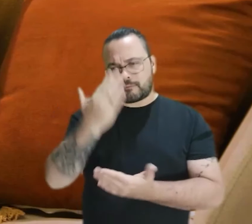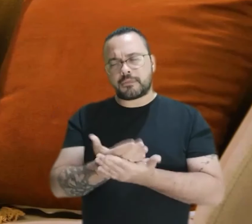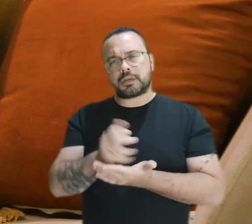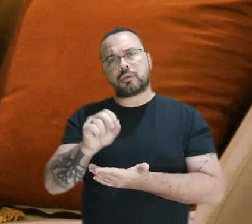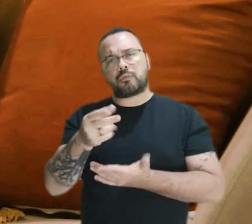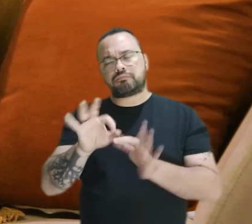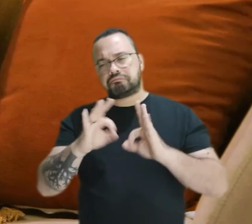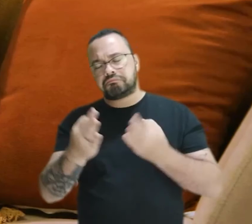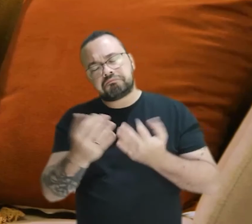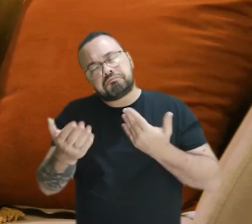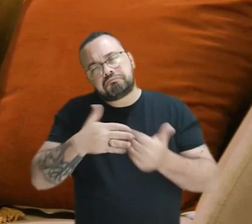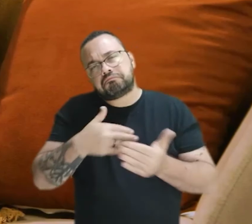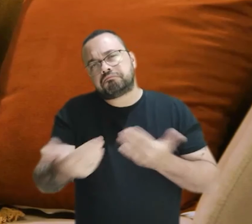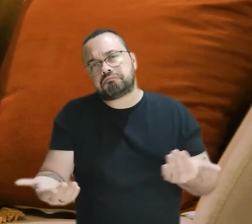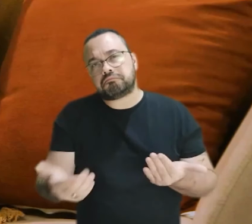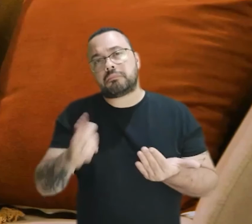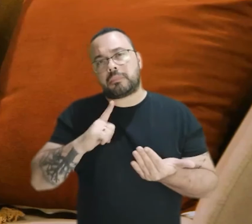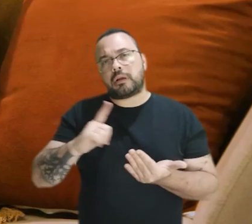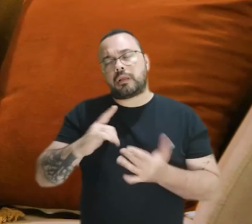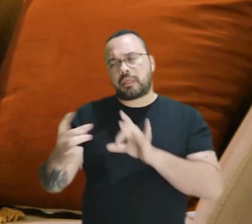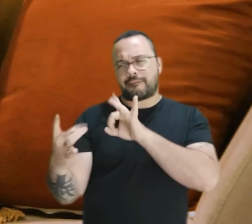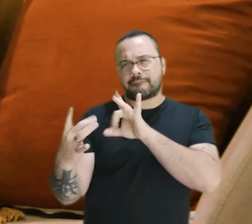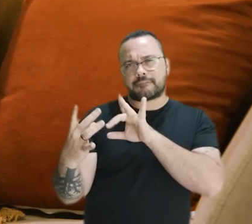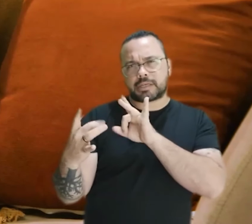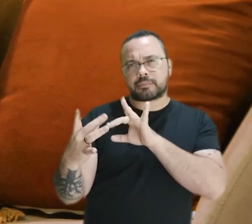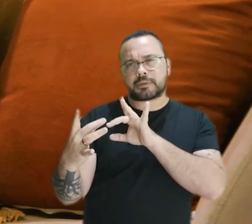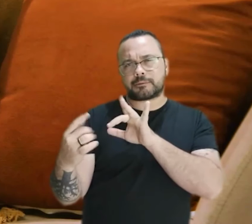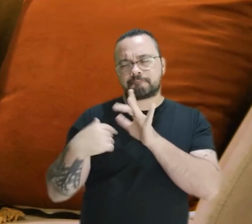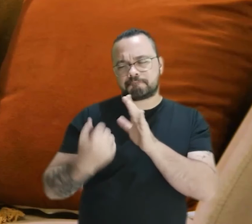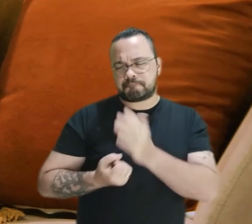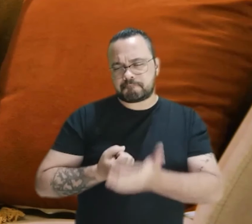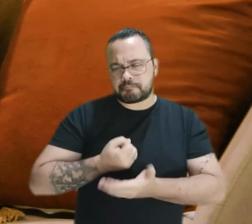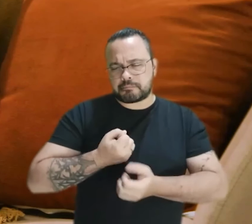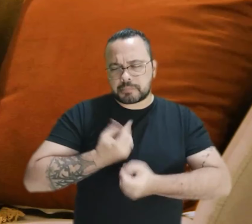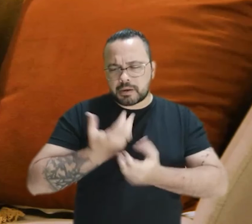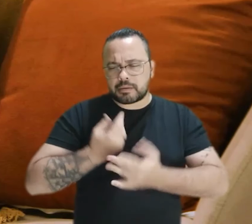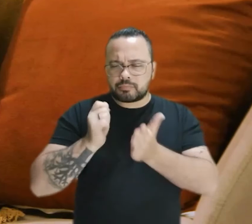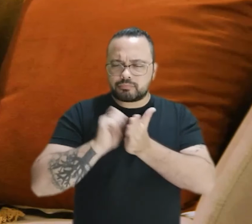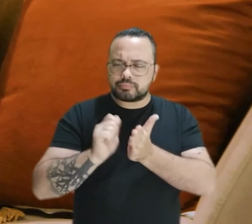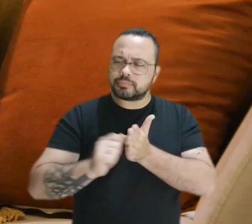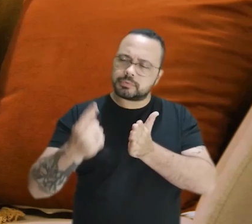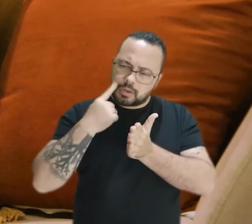receber esse tipo de retorno, sabe? Esse é um retorno